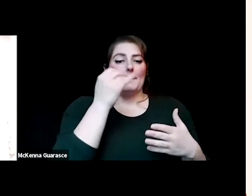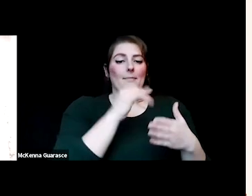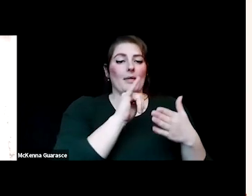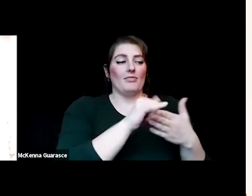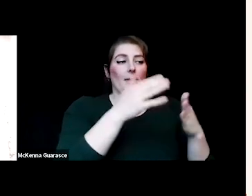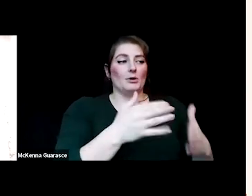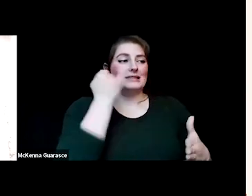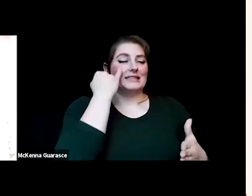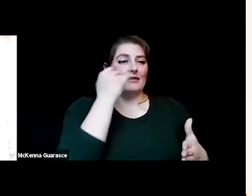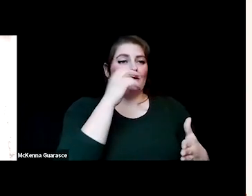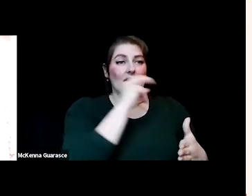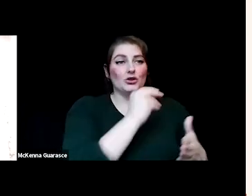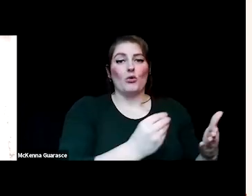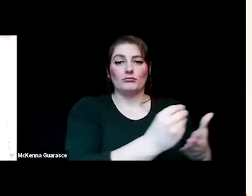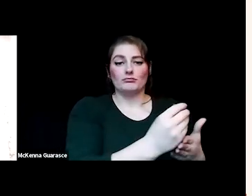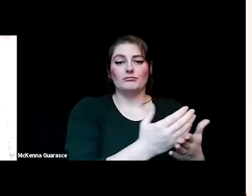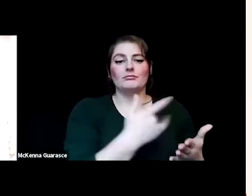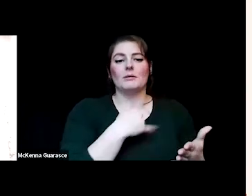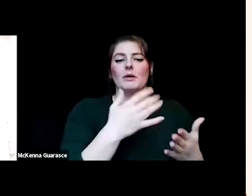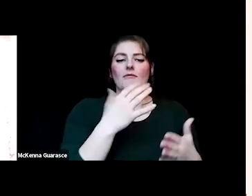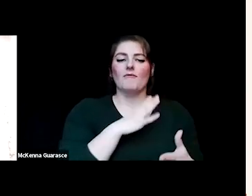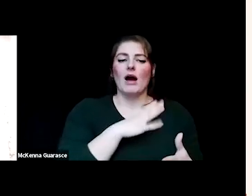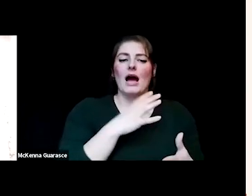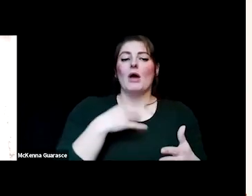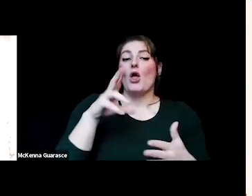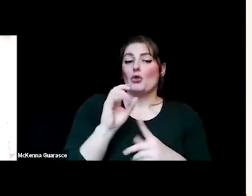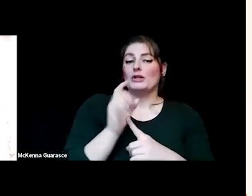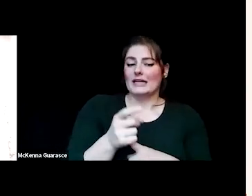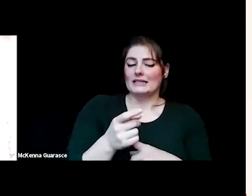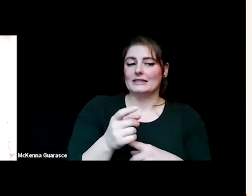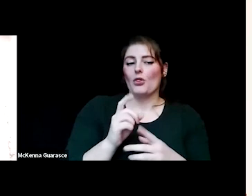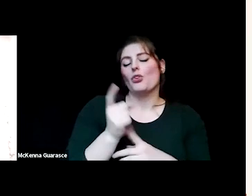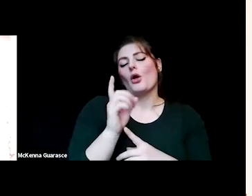Y quiero tomar al menos 30 segundos para describir cómo hacerlo porque estoy segura